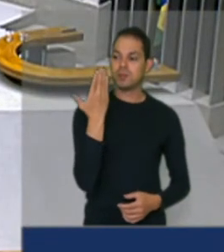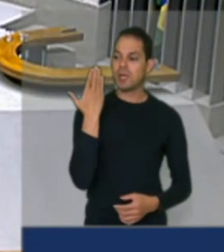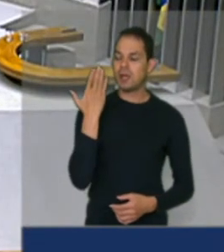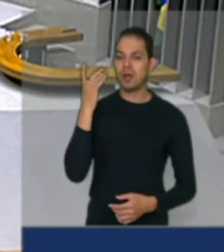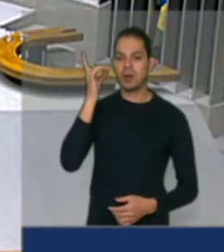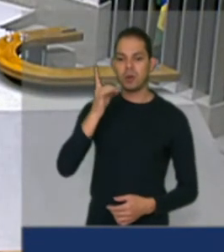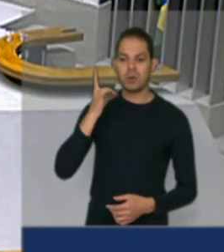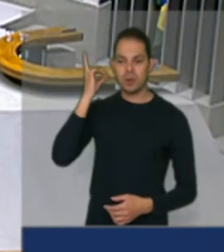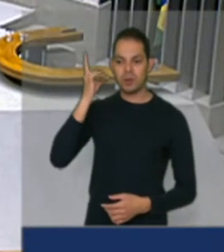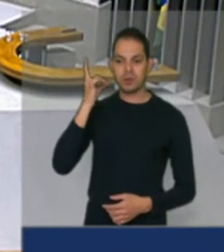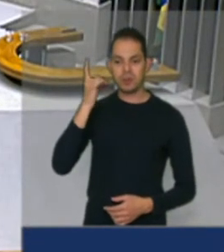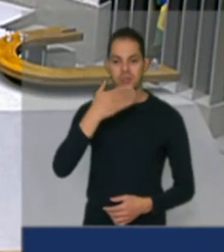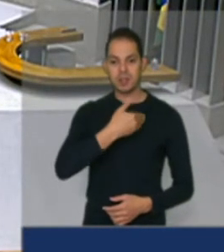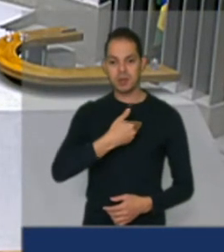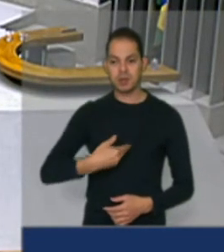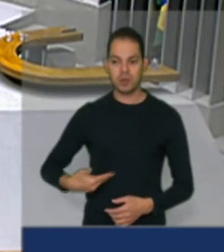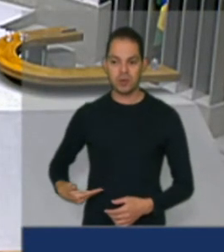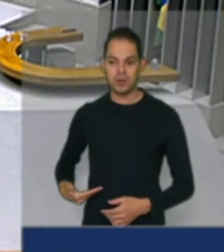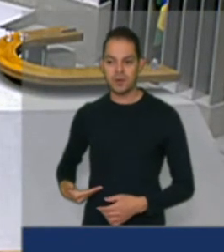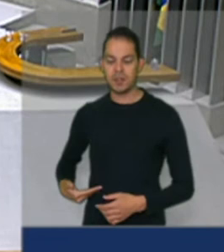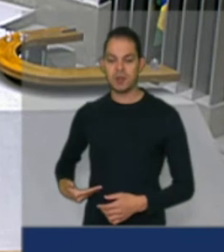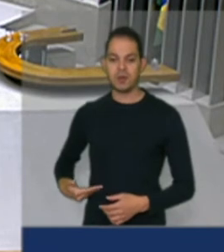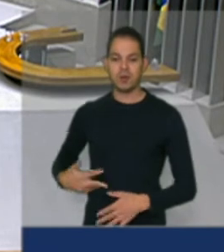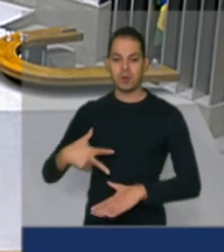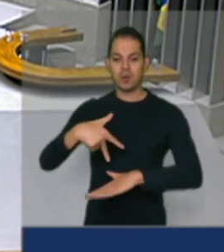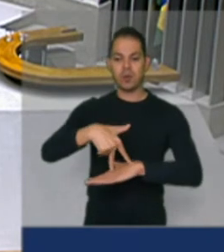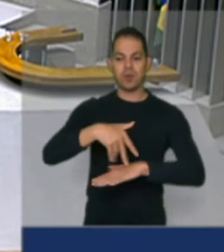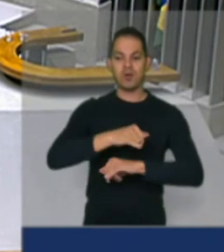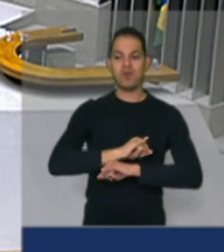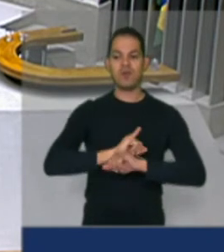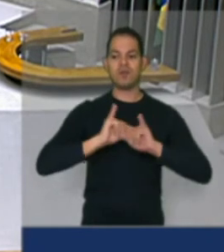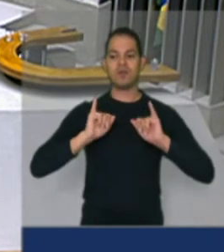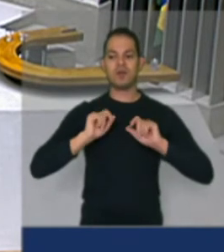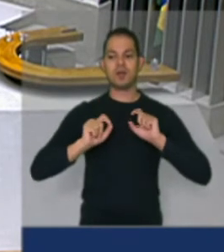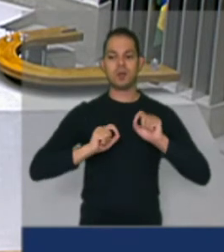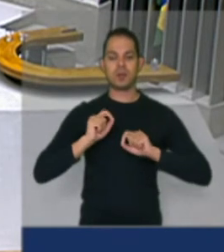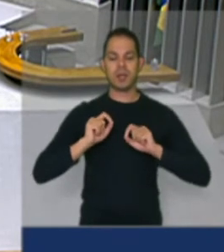POUCO UM DEPUTADO DE GOVERNO DIZER QUE ALGUNS PAÍSES MODERNOS DO MUNDO, CITOU ATÉ